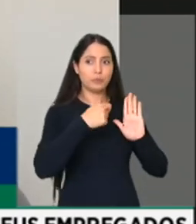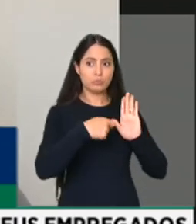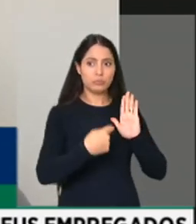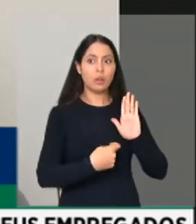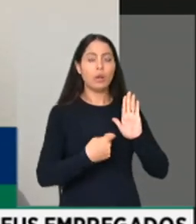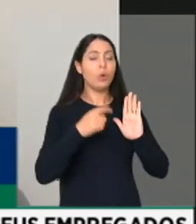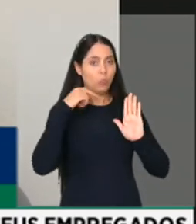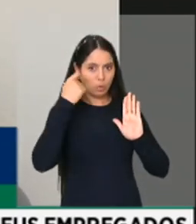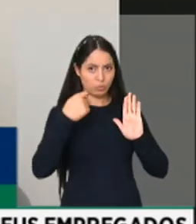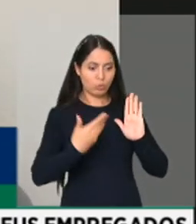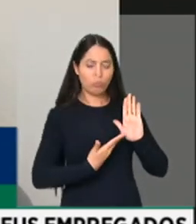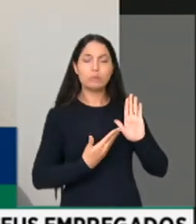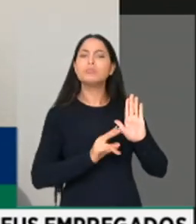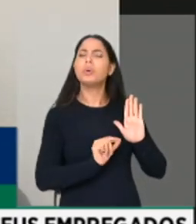DEPUTADO LUIS CARLOS MOTTA. SINDICALISTA, LÍDER DOS